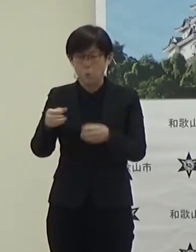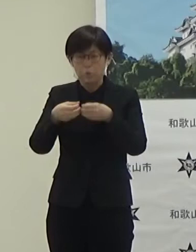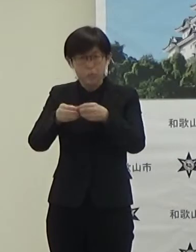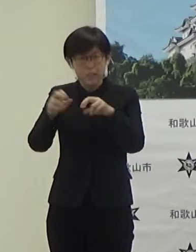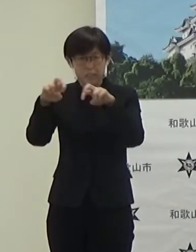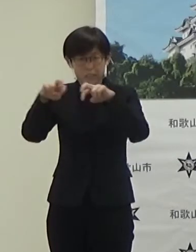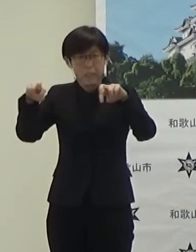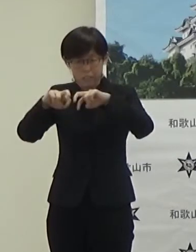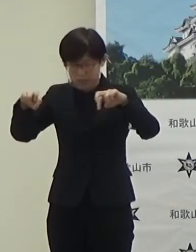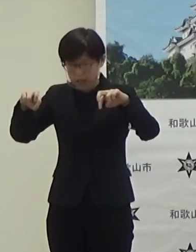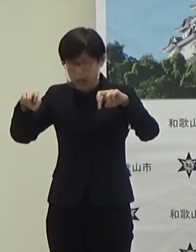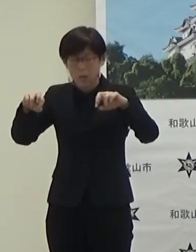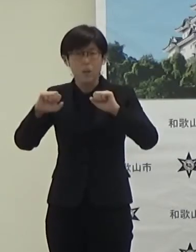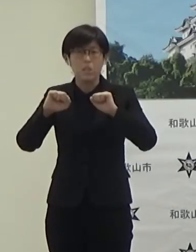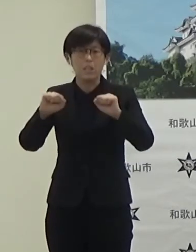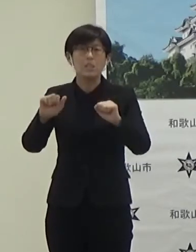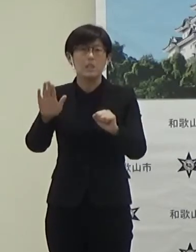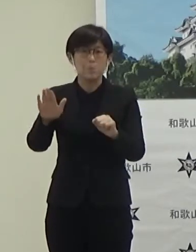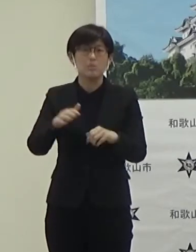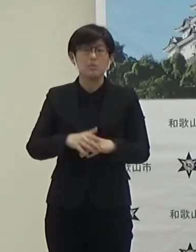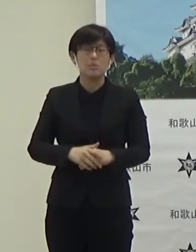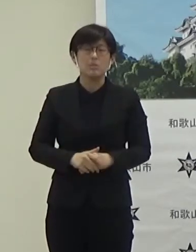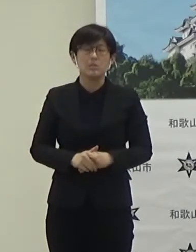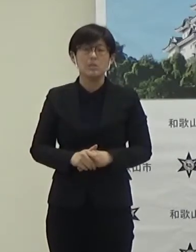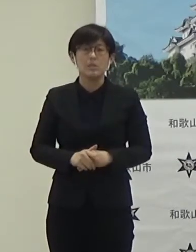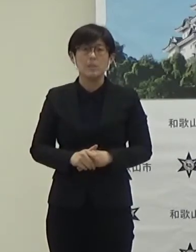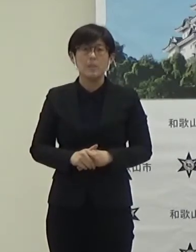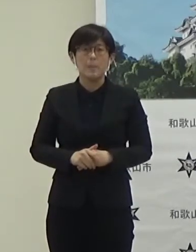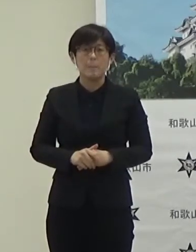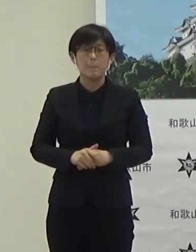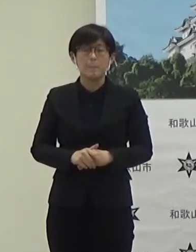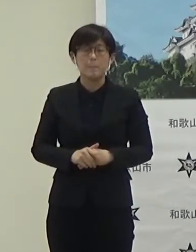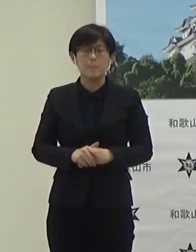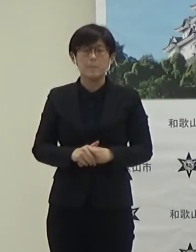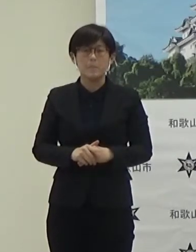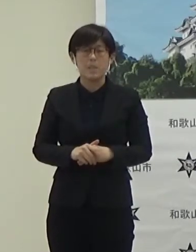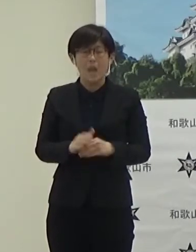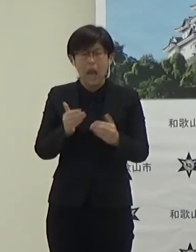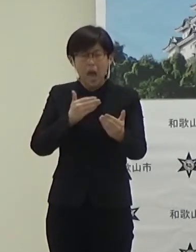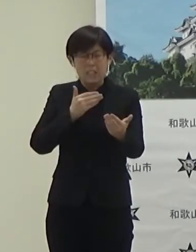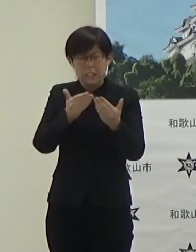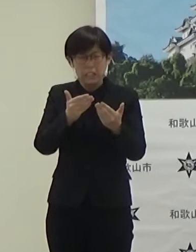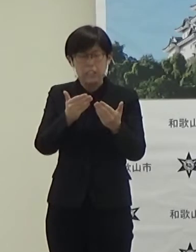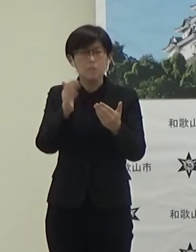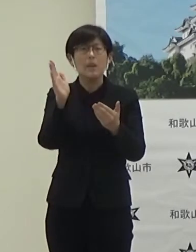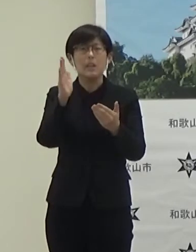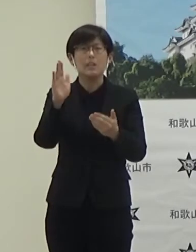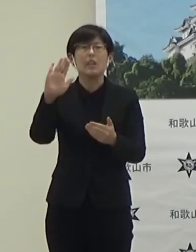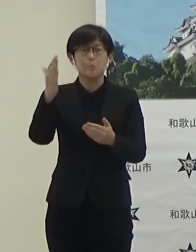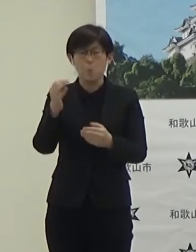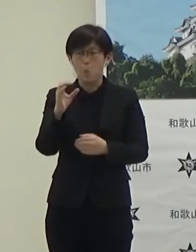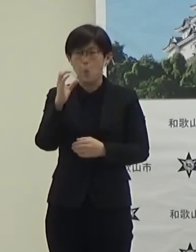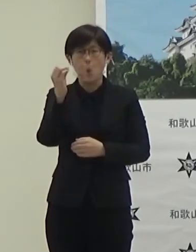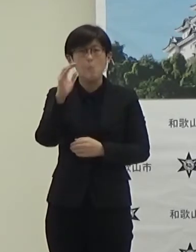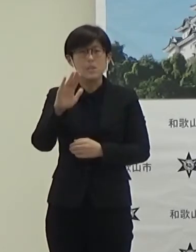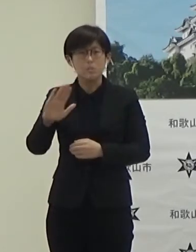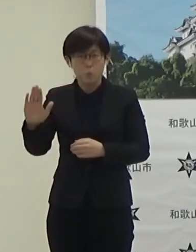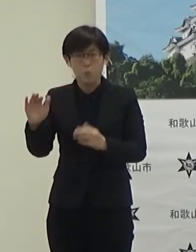これは確定はできないんですけど、オミクロンっていうところはもうほぼ間違いないんですけど